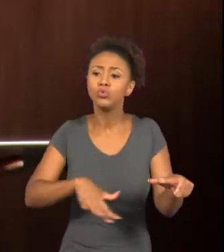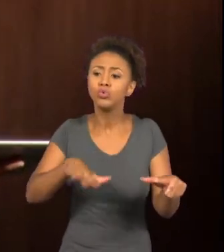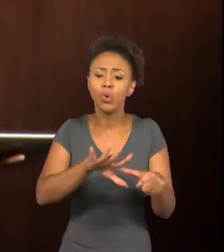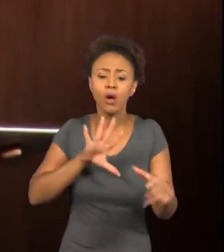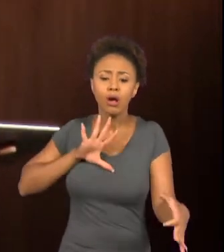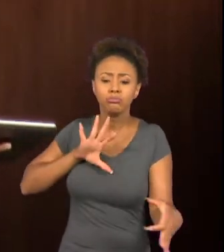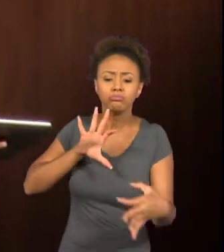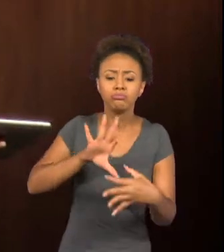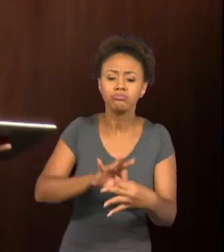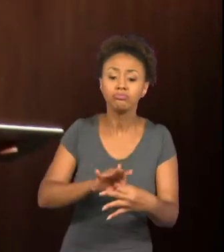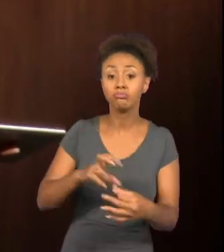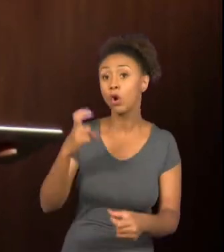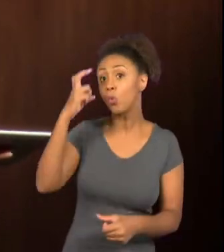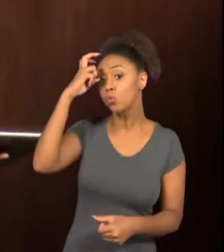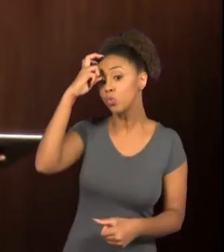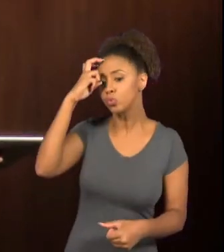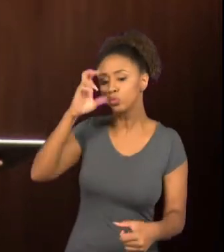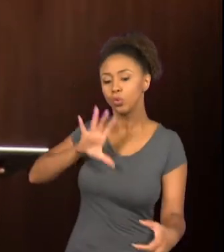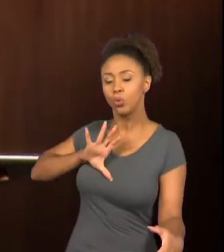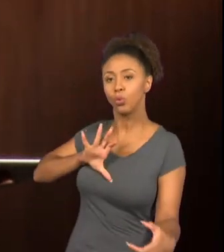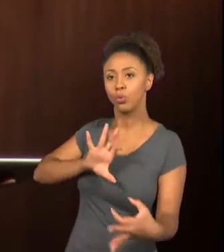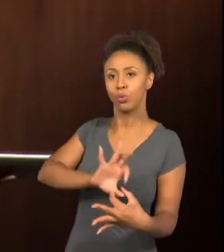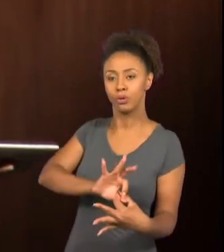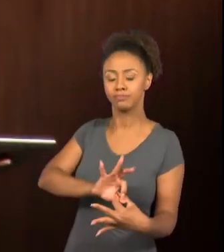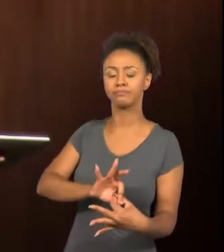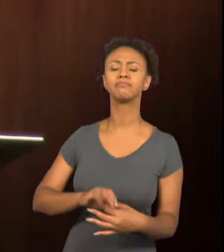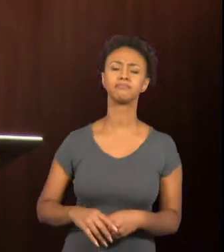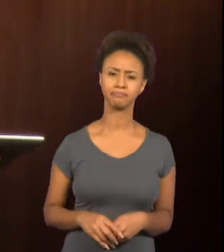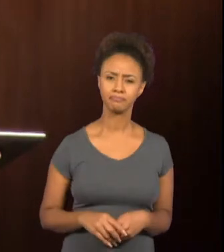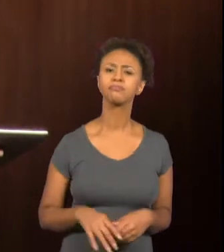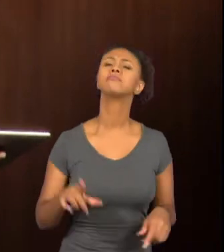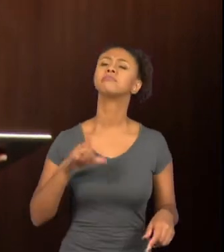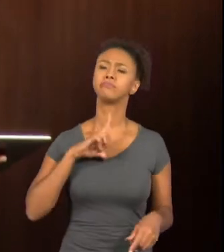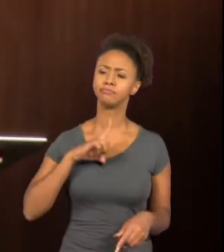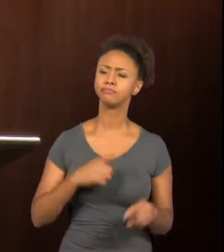E OS TEXTOS, AS OBRAS QUE ABORDAM ESSA TÓPICA